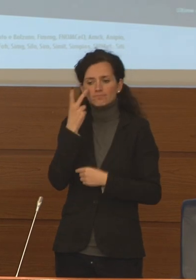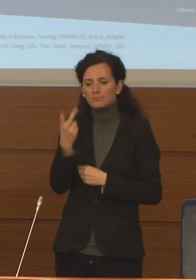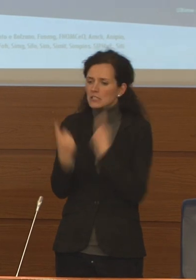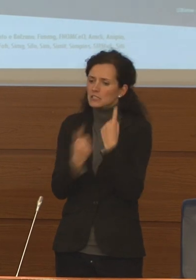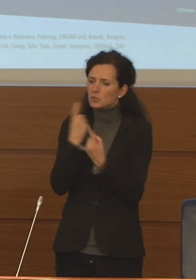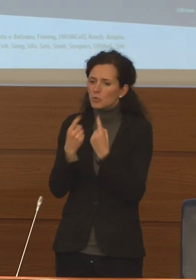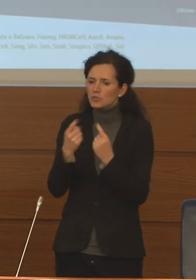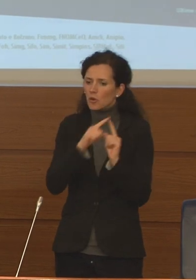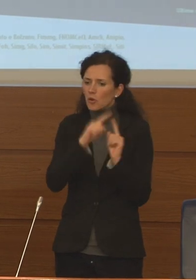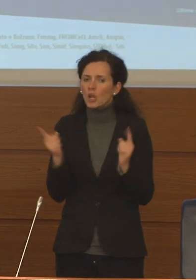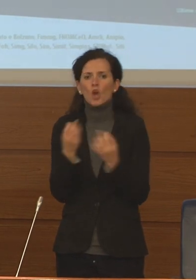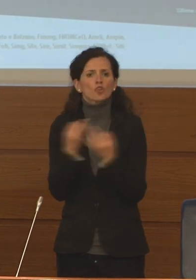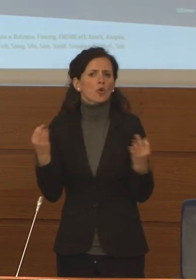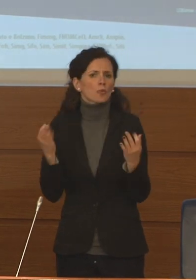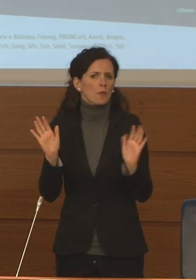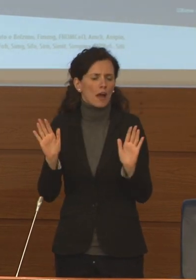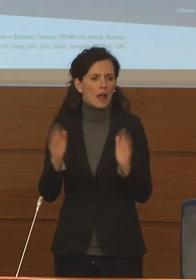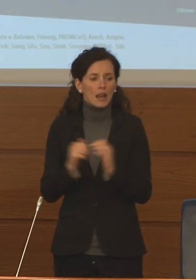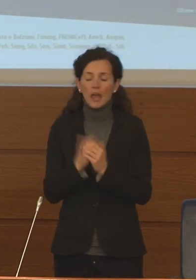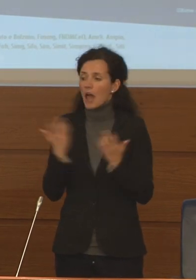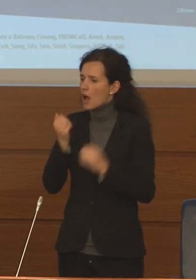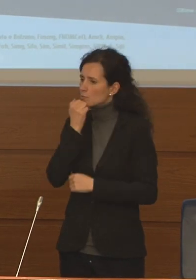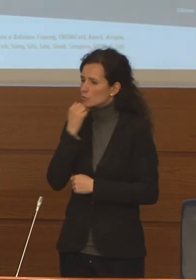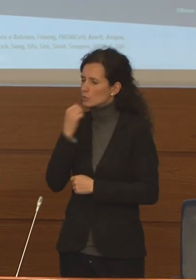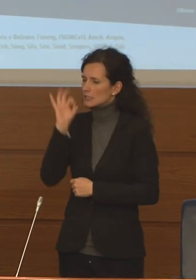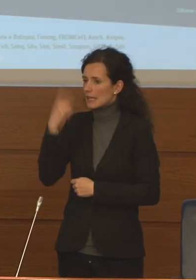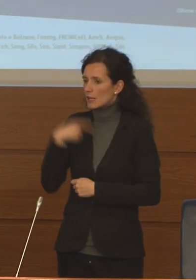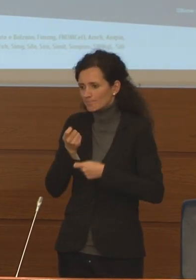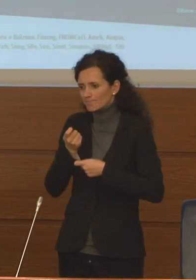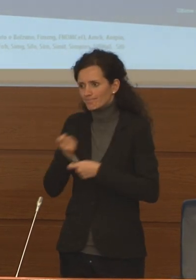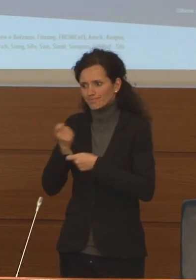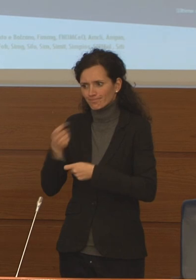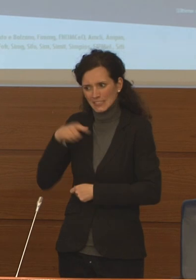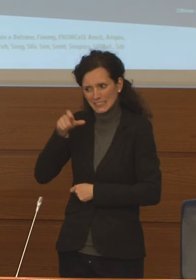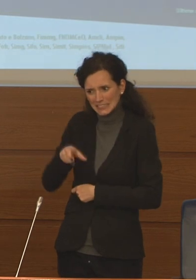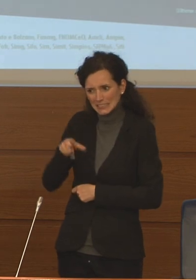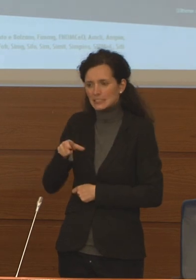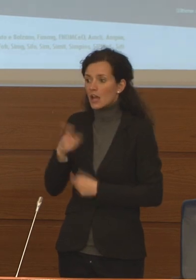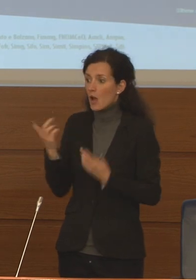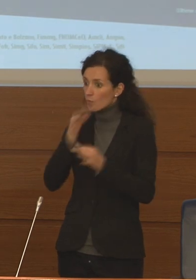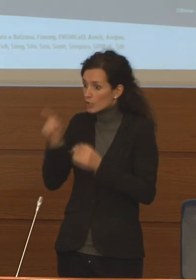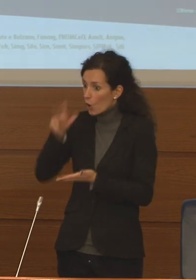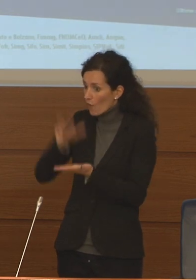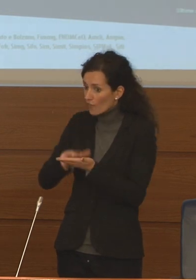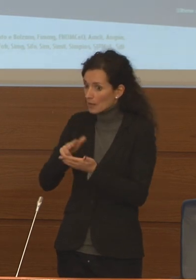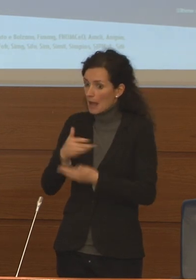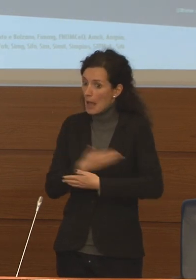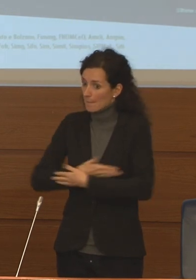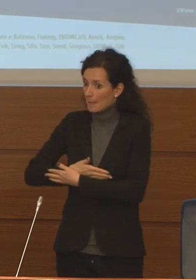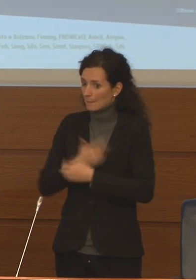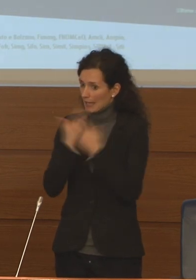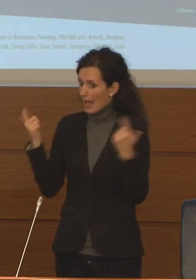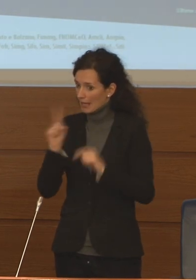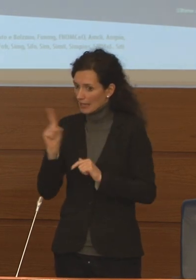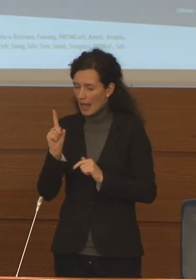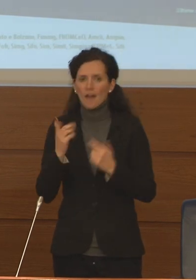(domanda giornalista) Quindi lei, mi scusi se insisto su questo argomento, lei conferma che non è grave la bimba? Per le informazioni che io ho ricevuto,